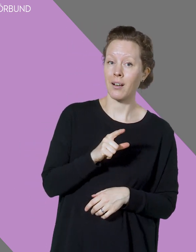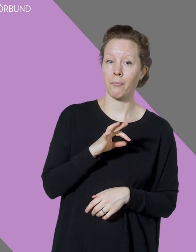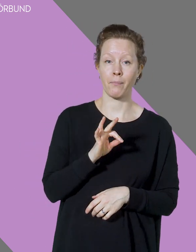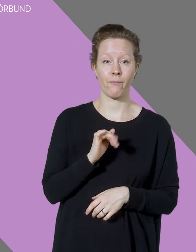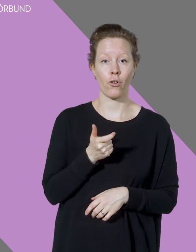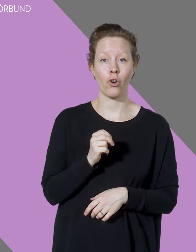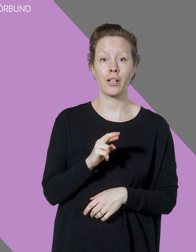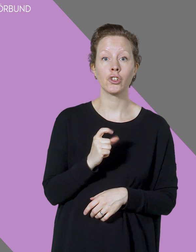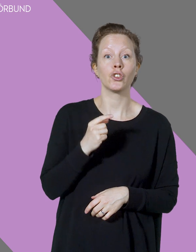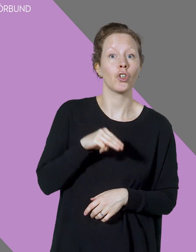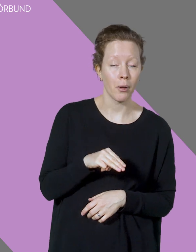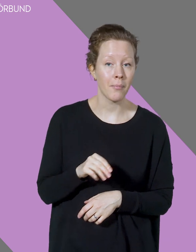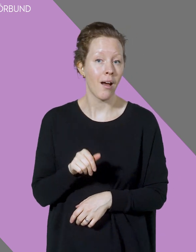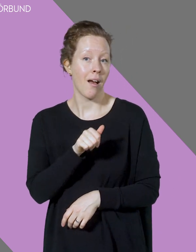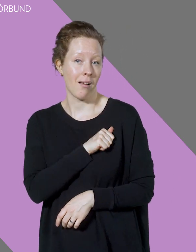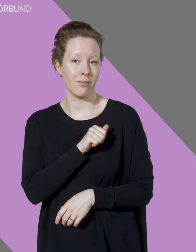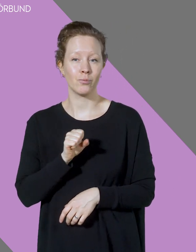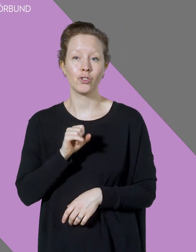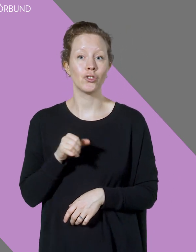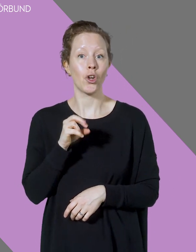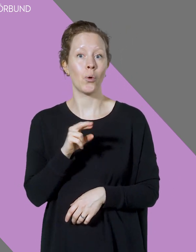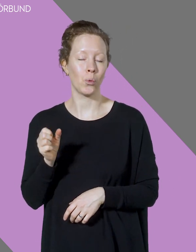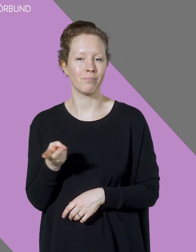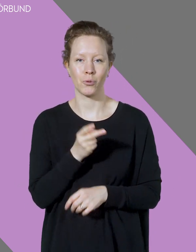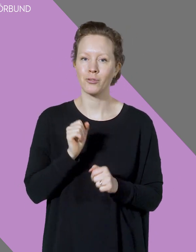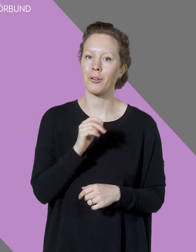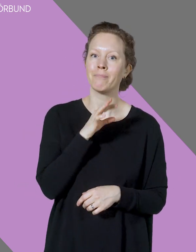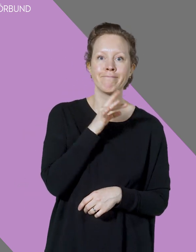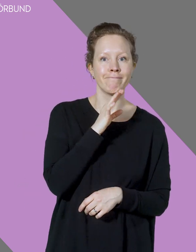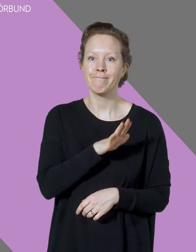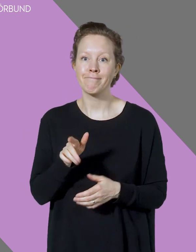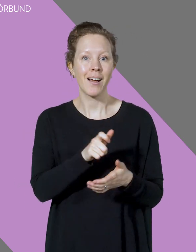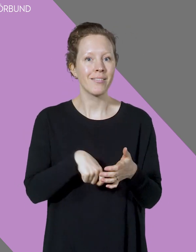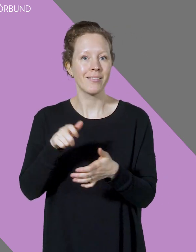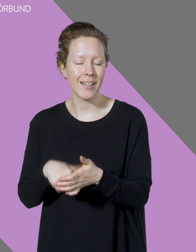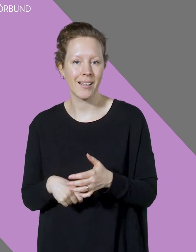av tidningens långvariga redaktörer Salla Fagerström och Anne Sjöroos.